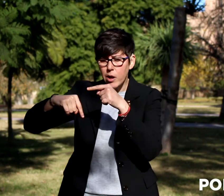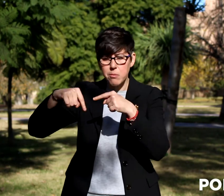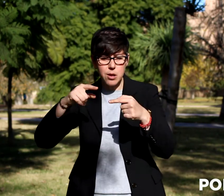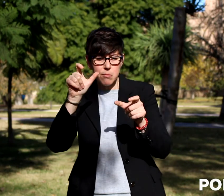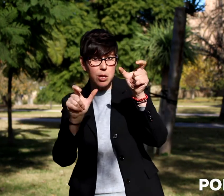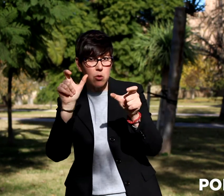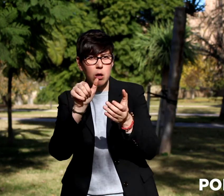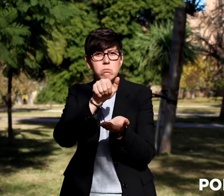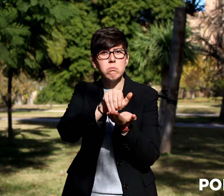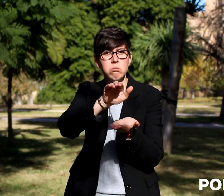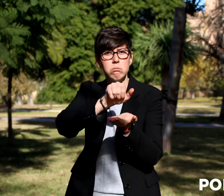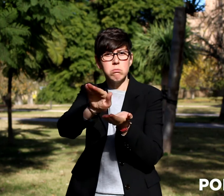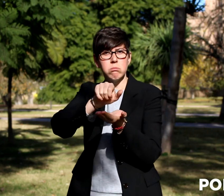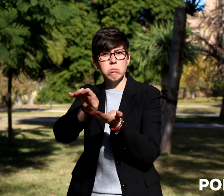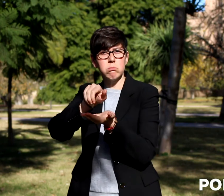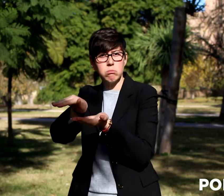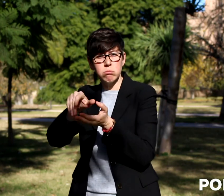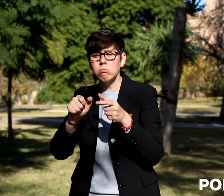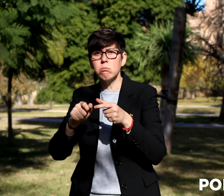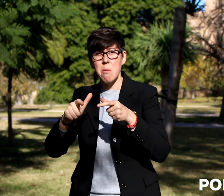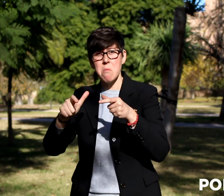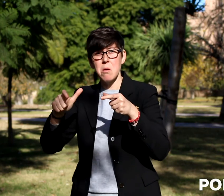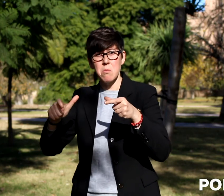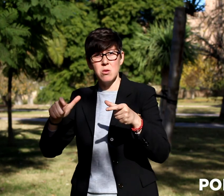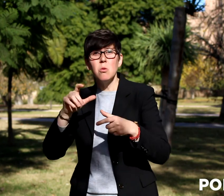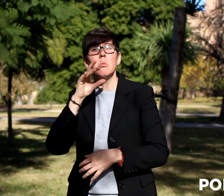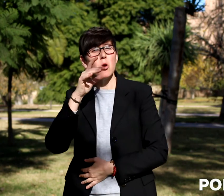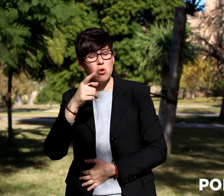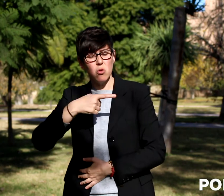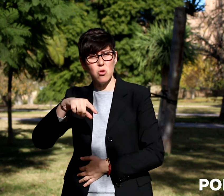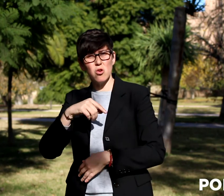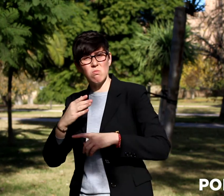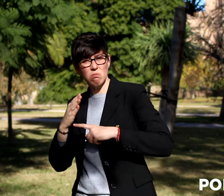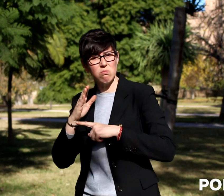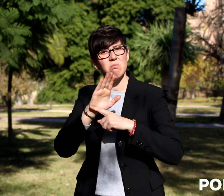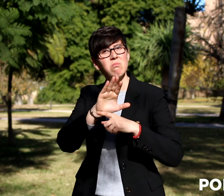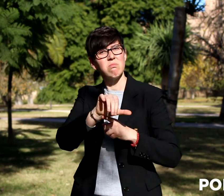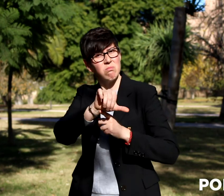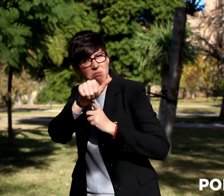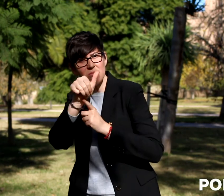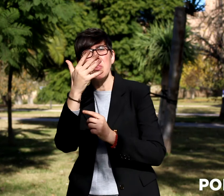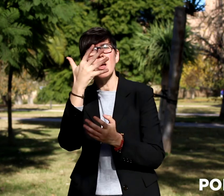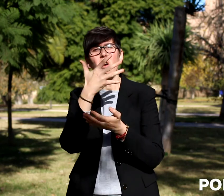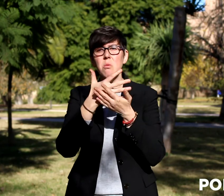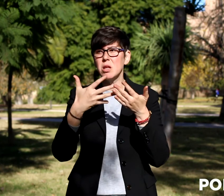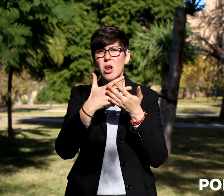que han aumentado los desahucios por impago de alquiler, por lo tanto hemos propuesto